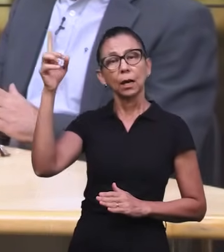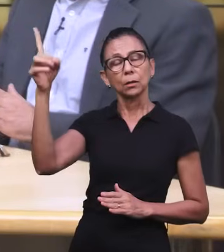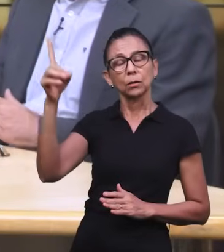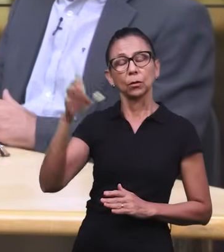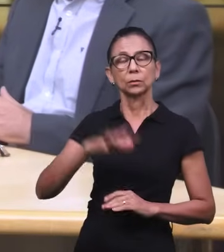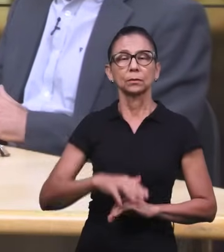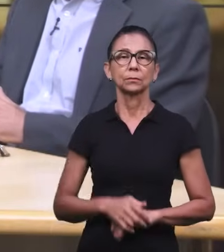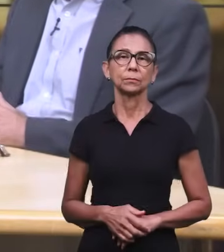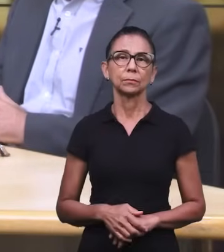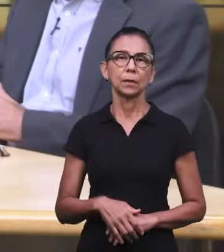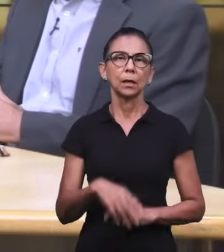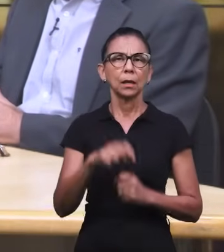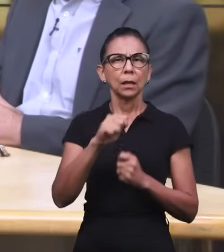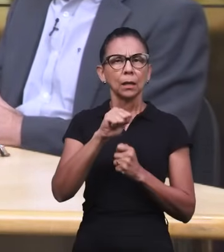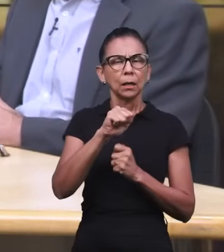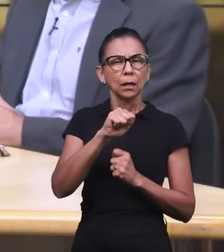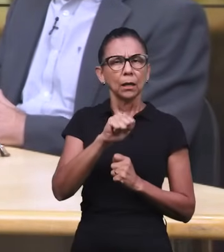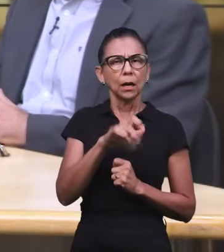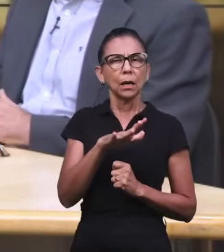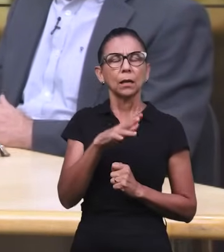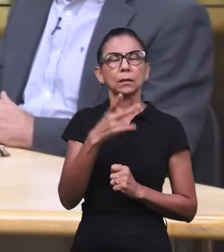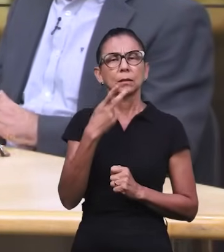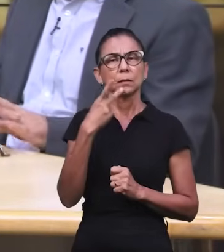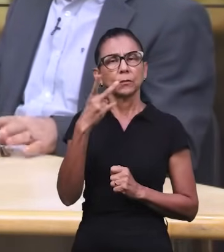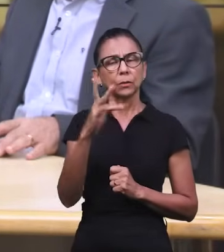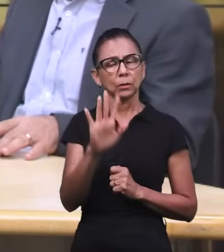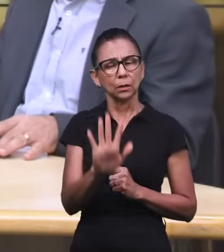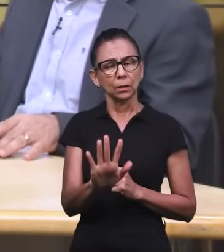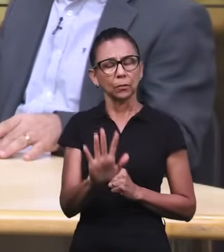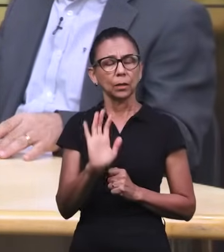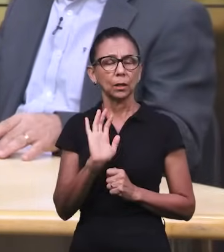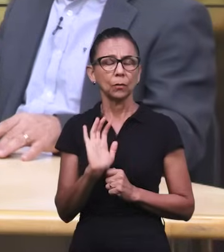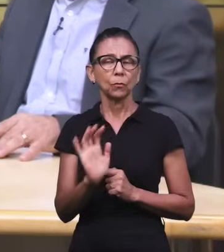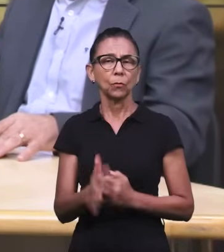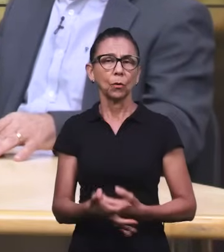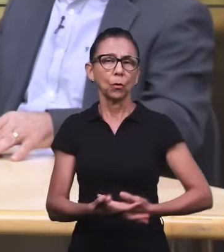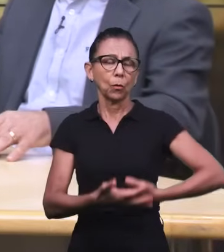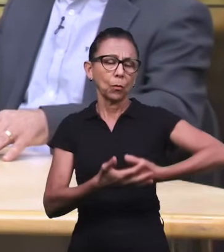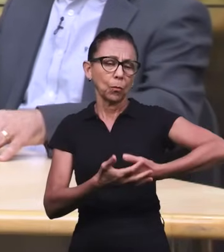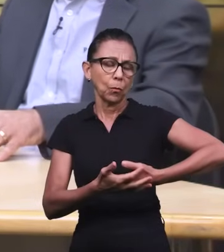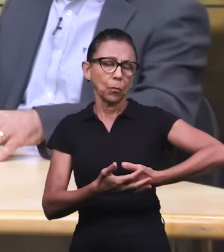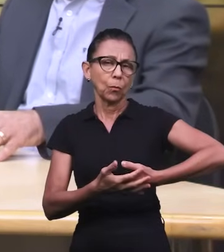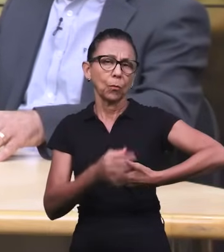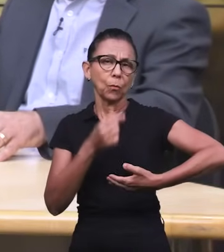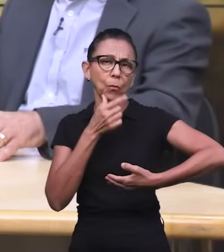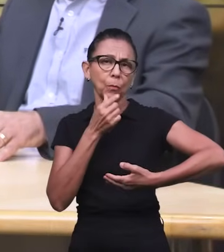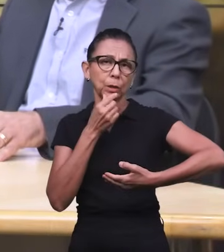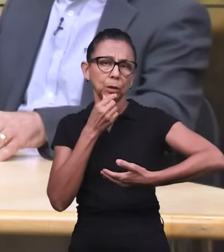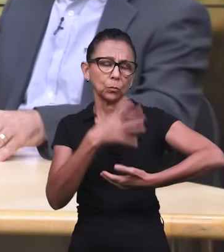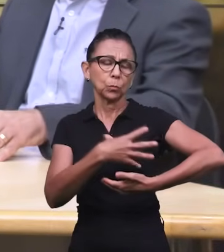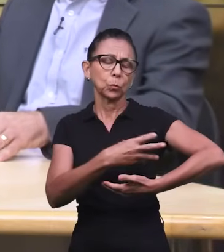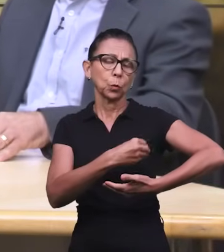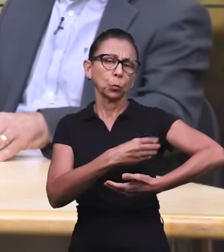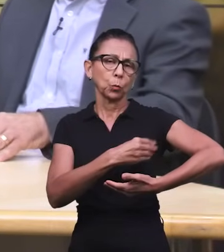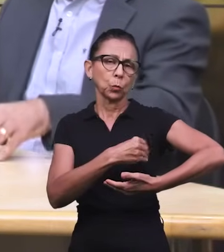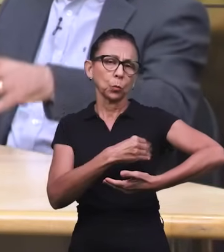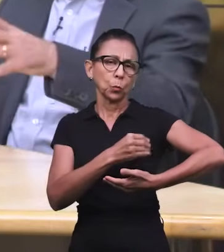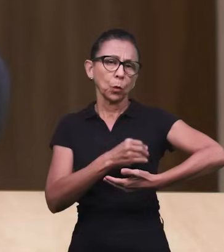precisava da família da mãe agora sim agora esse menino tá pronto para enfrentar os desafios do